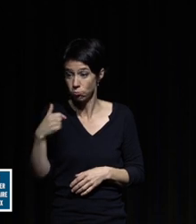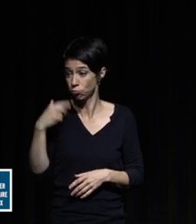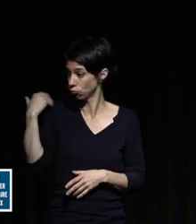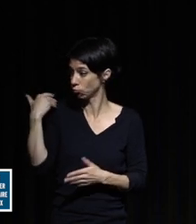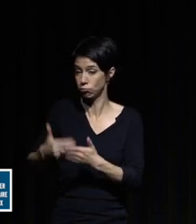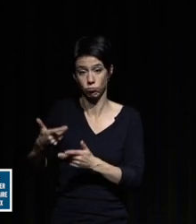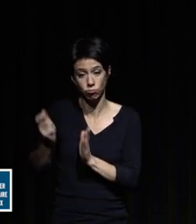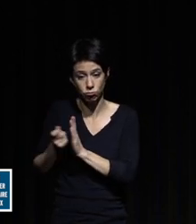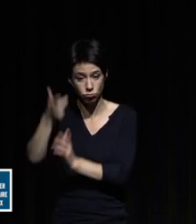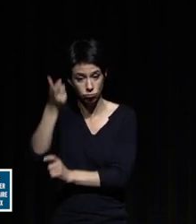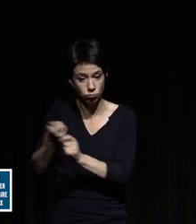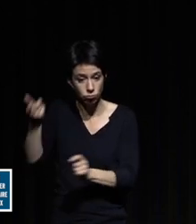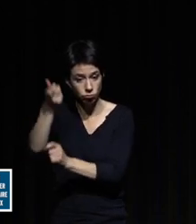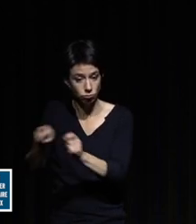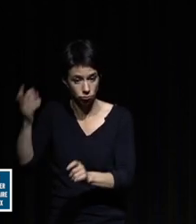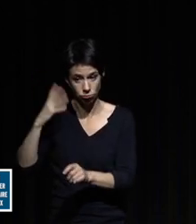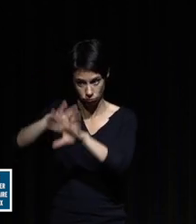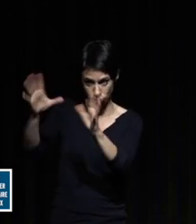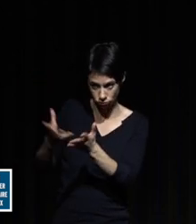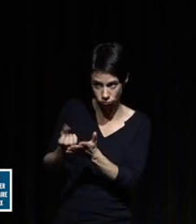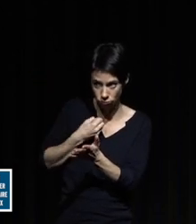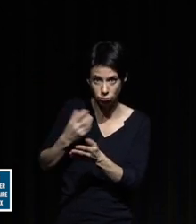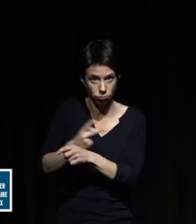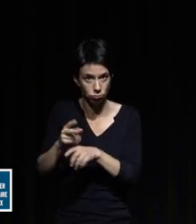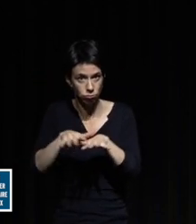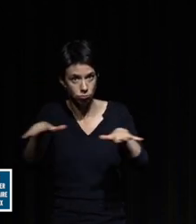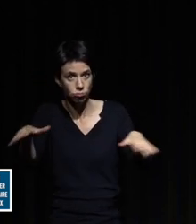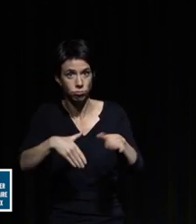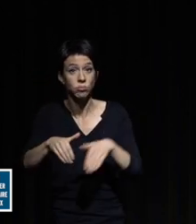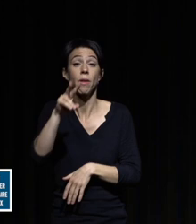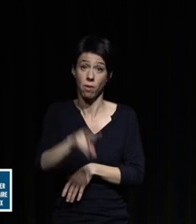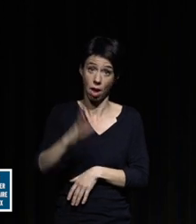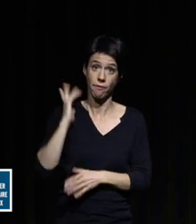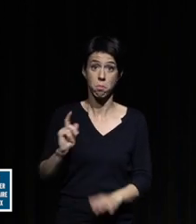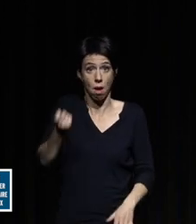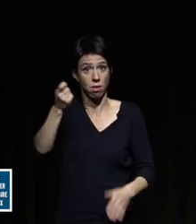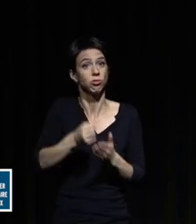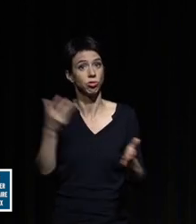il était très chère lily a trop deux trois ans quand il n'était pas générique et et comme il est